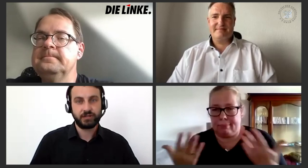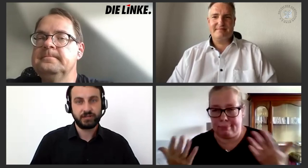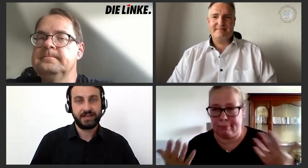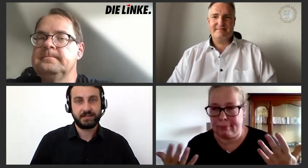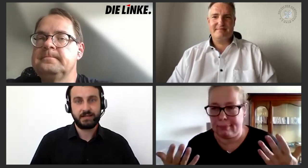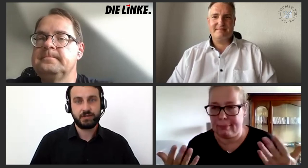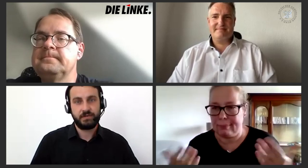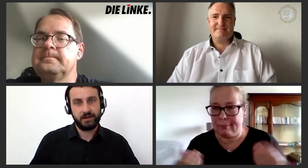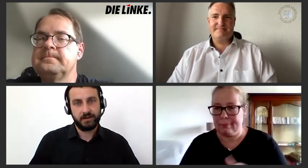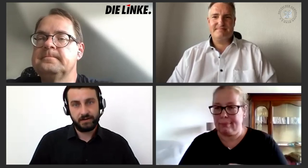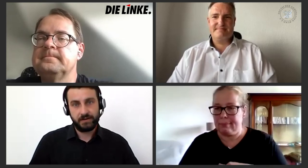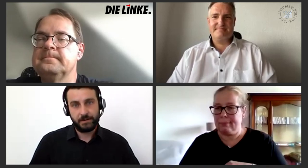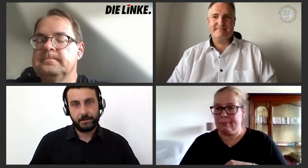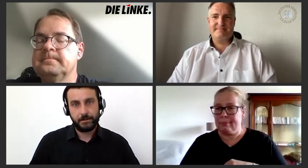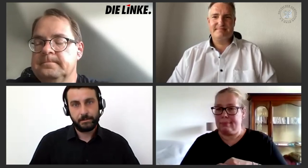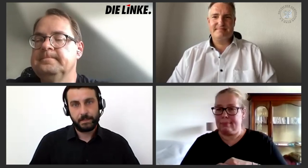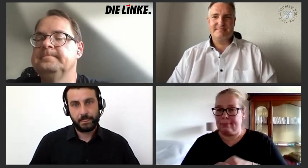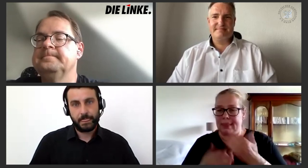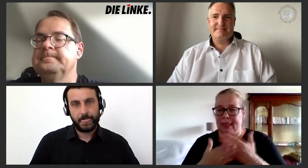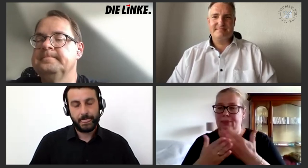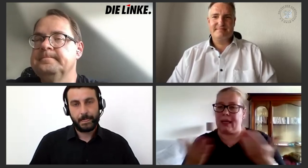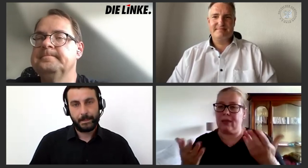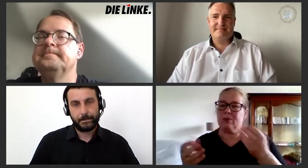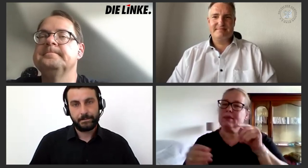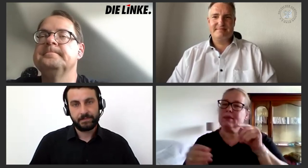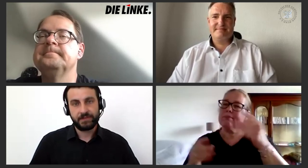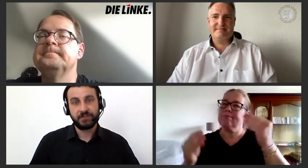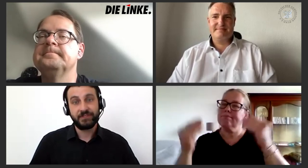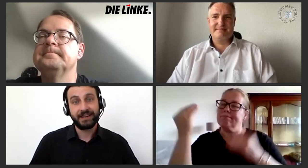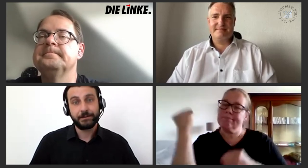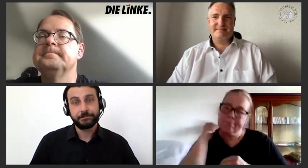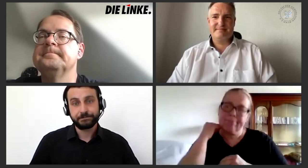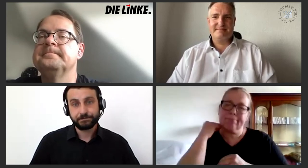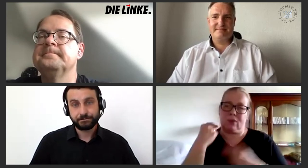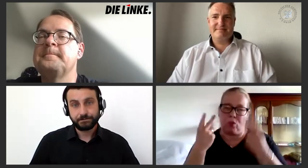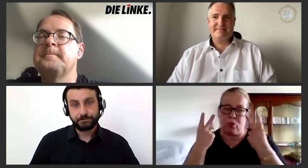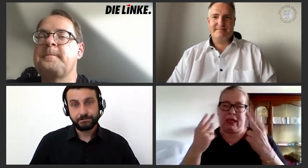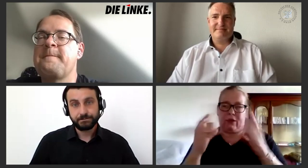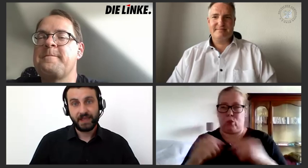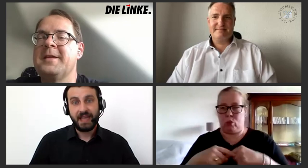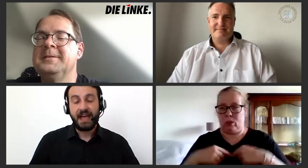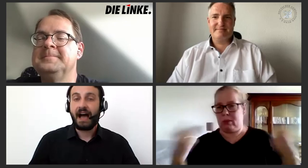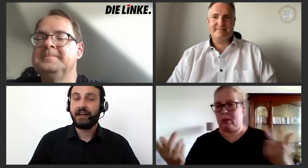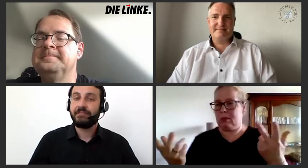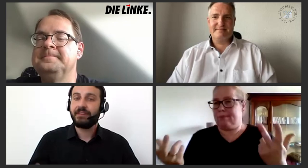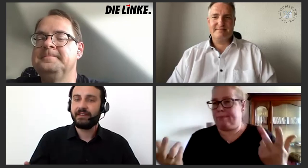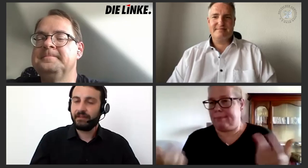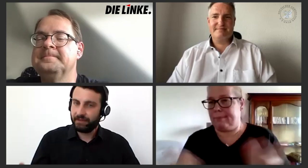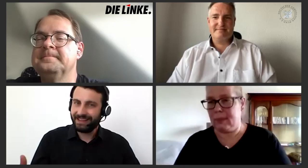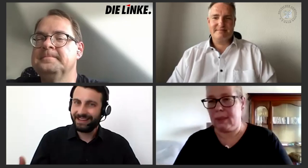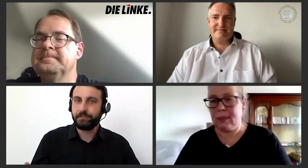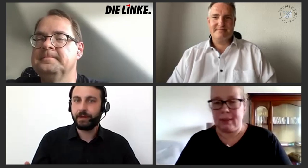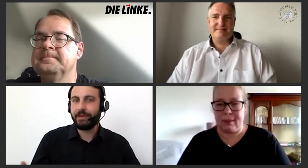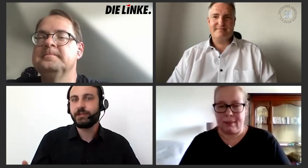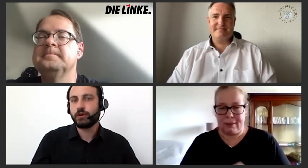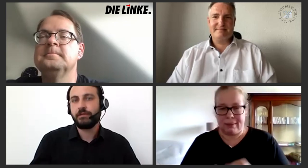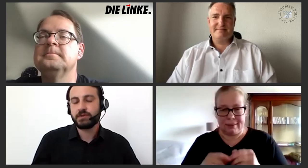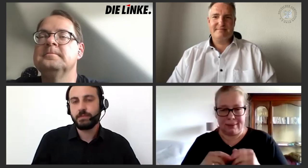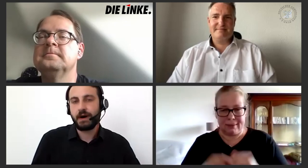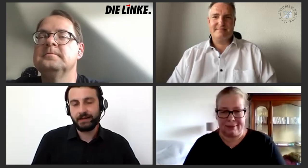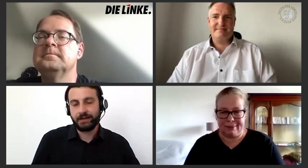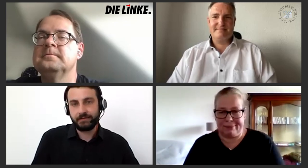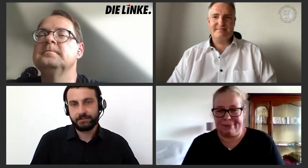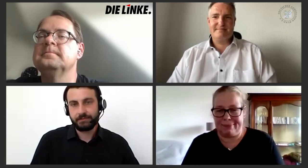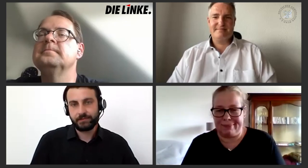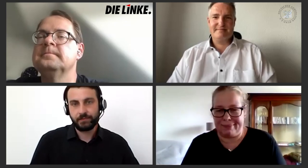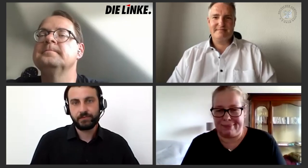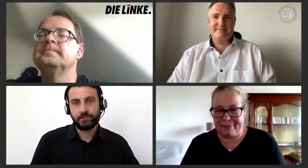Menschen wirklich sehr, sehr schwer. Deswegen, das einfach irgendwie im Hinterkopf zu behalten.